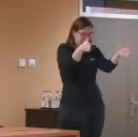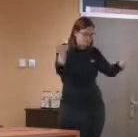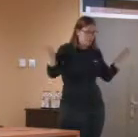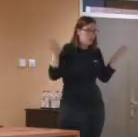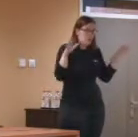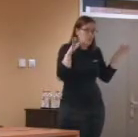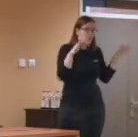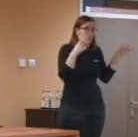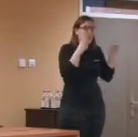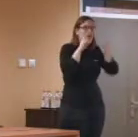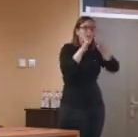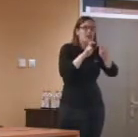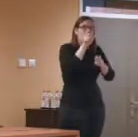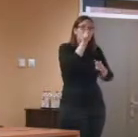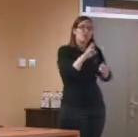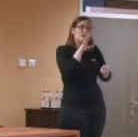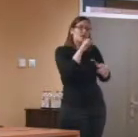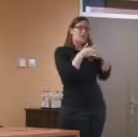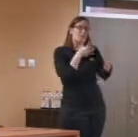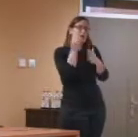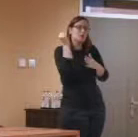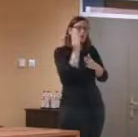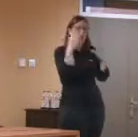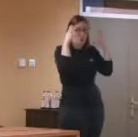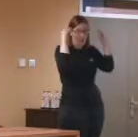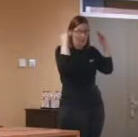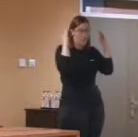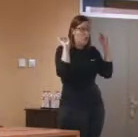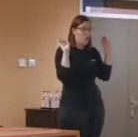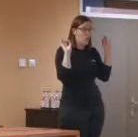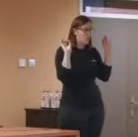de quién la ha matado la estará haciendo la Guardia Civil, pero